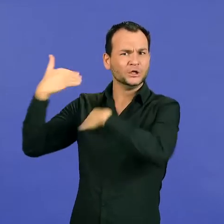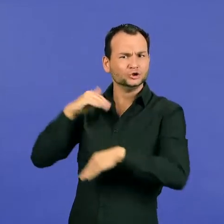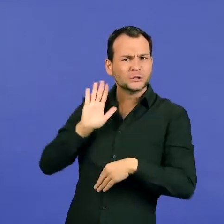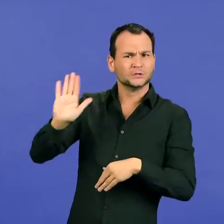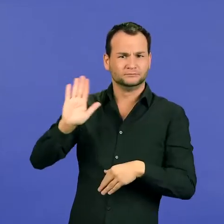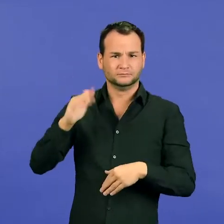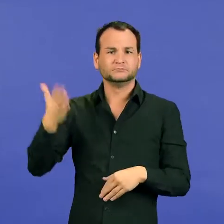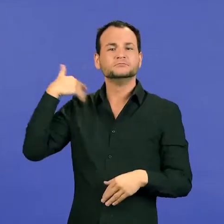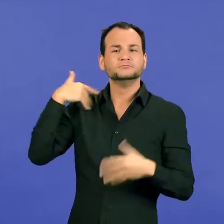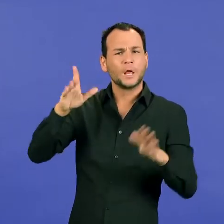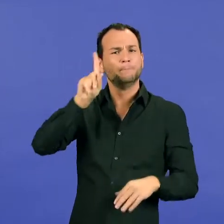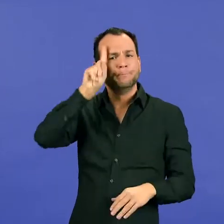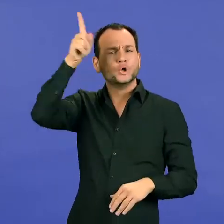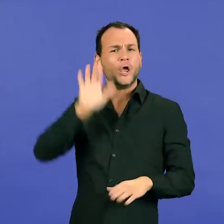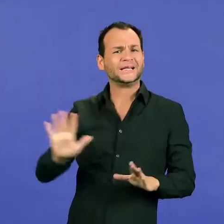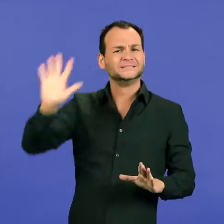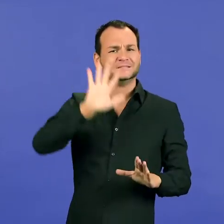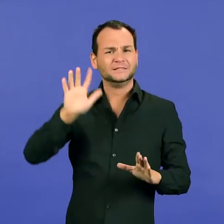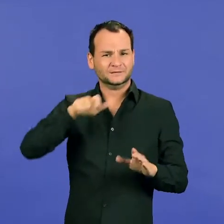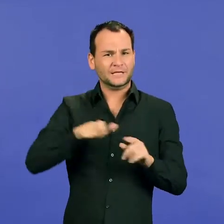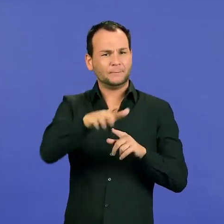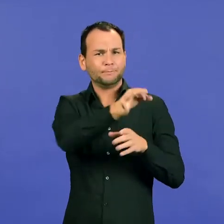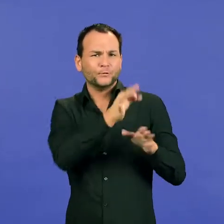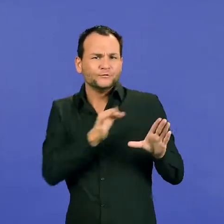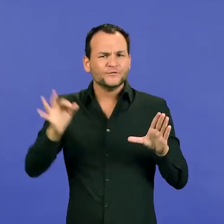aus der ehemaligen preußischen Rheinprovinz.